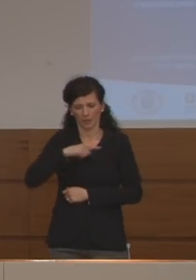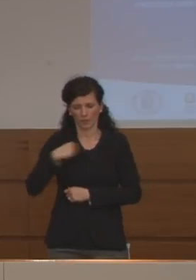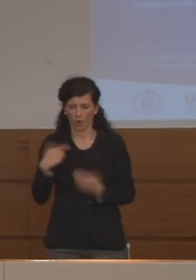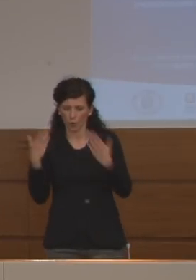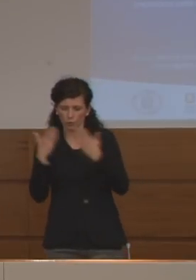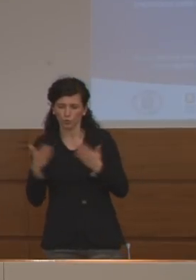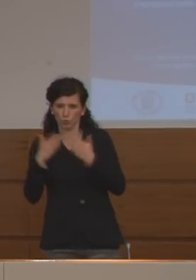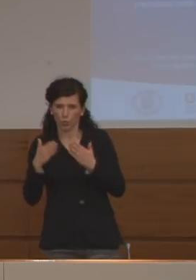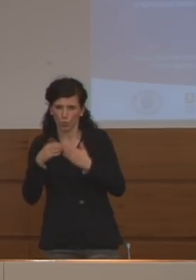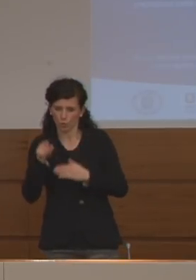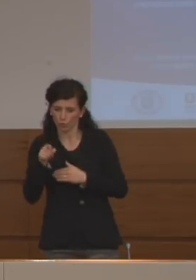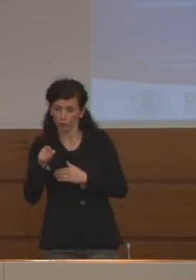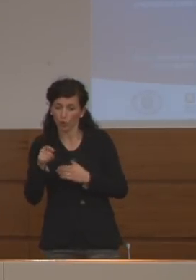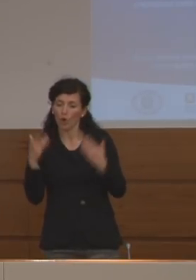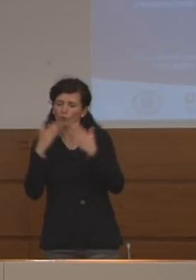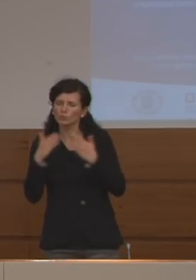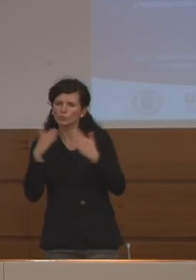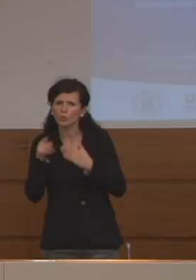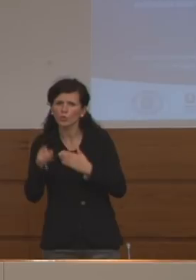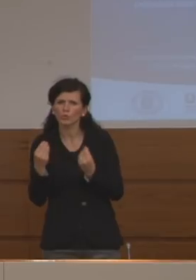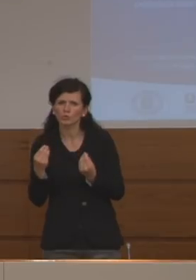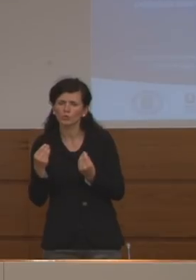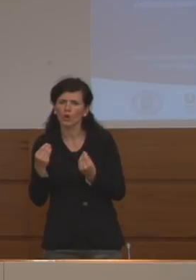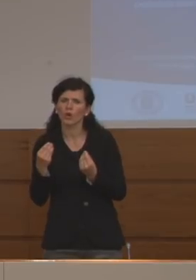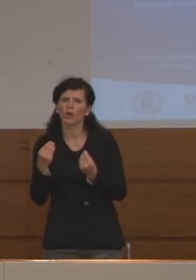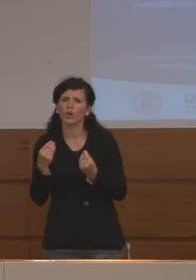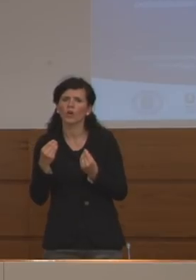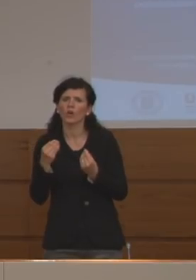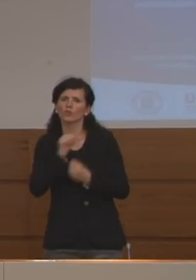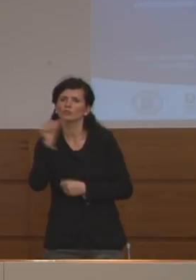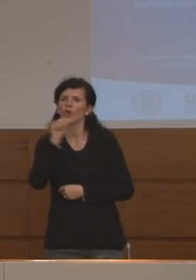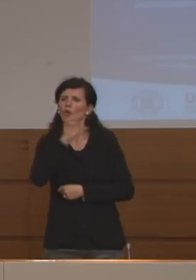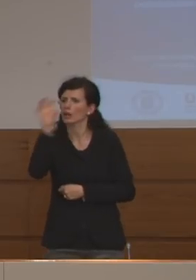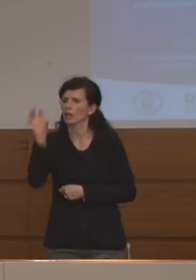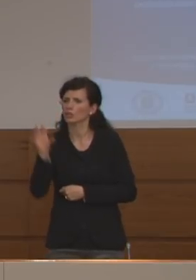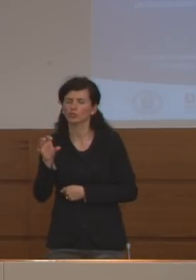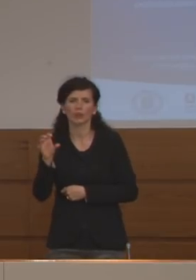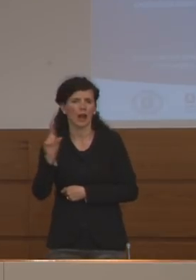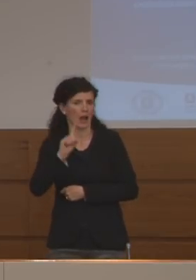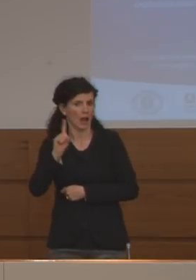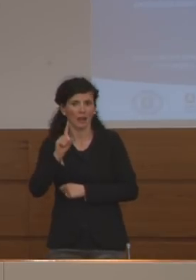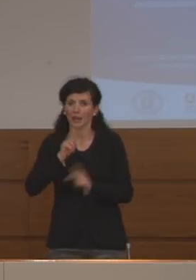sarà uno studio condotto su tutto il territorio nazionale,